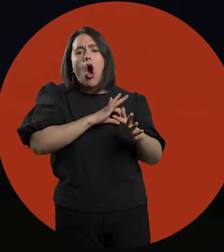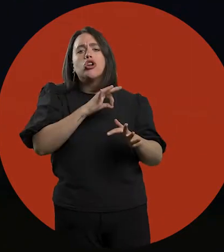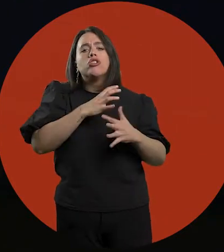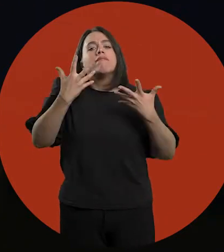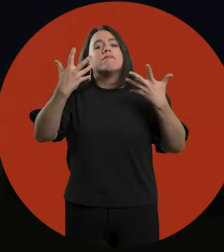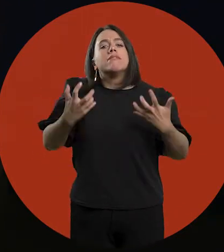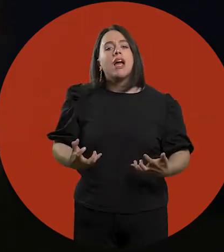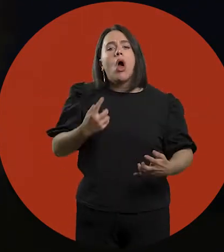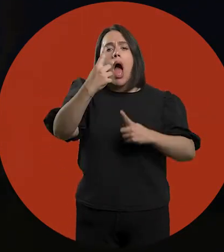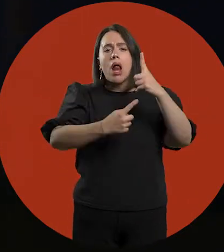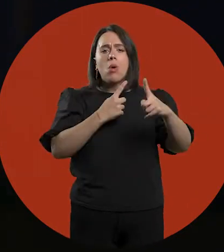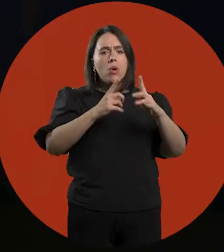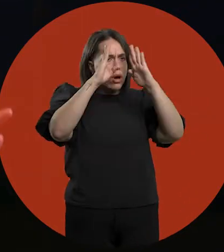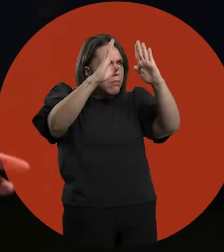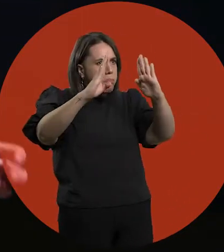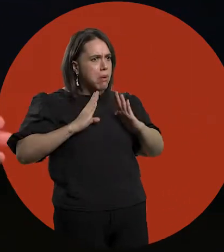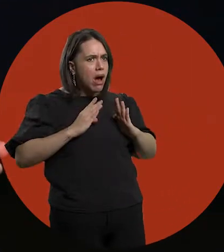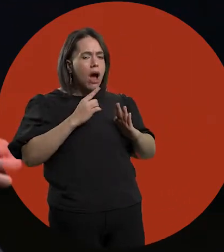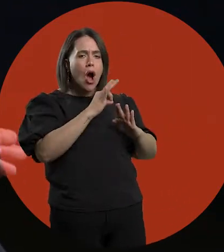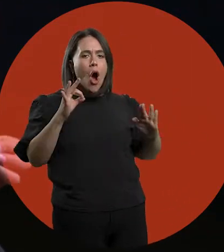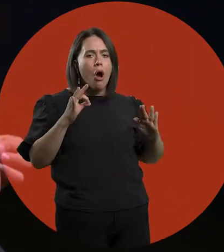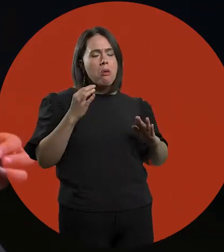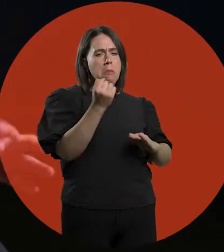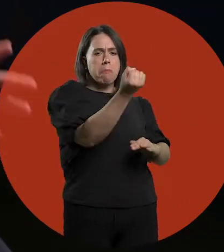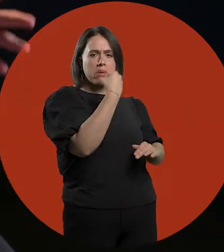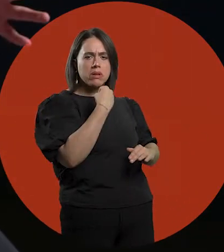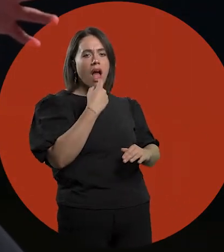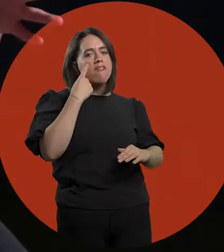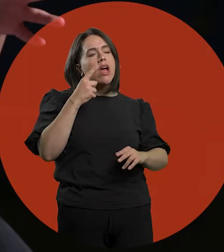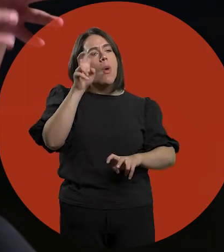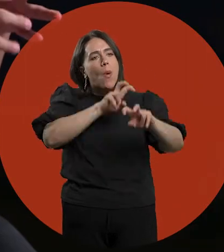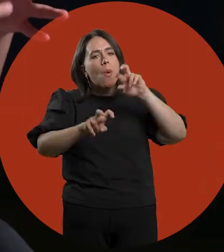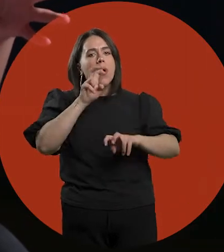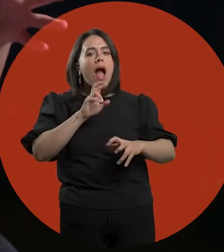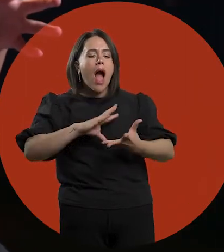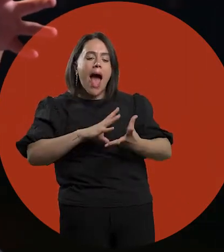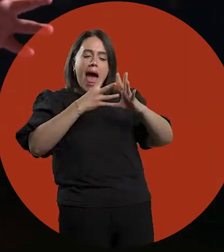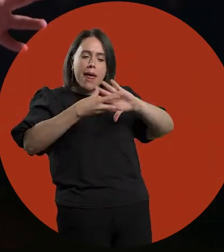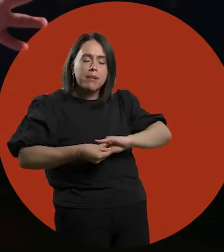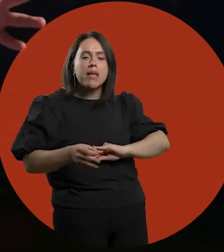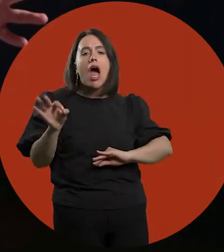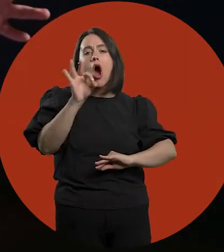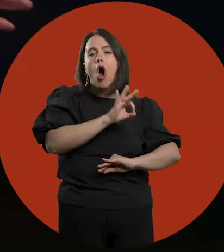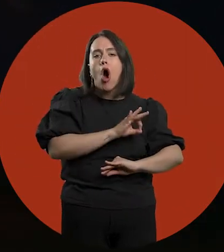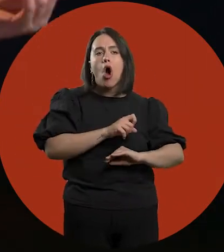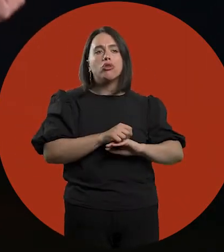Y te escuchan, ven cómo lo pueden amoldar. Ven las diferentes fases que tenés que pasar